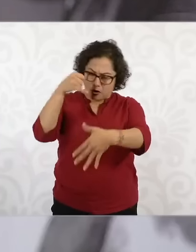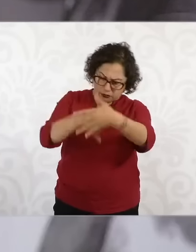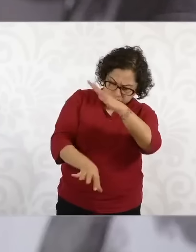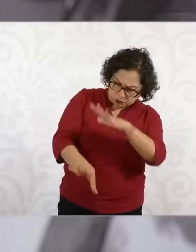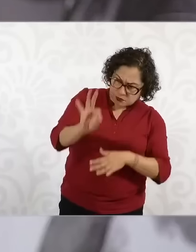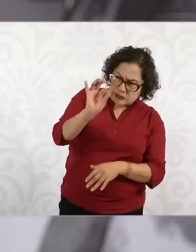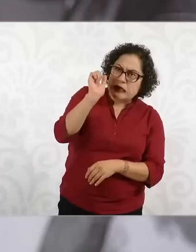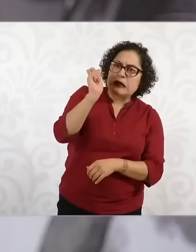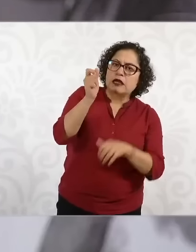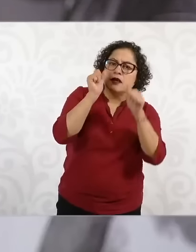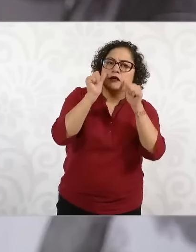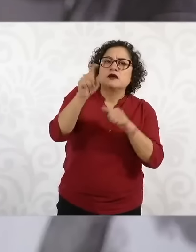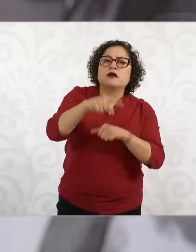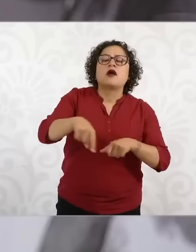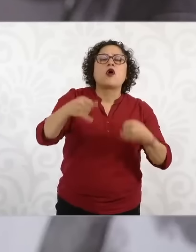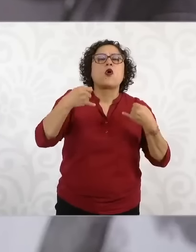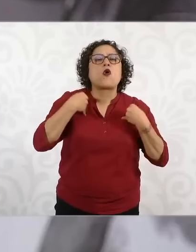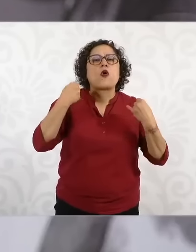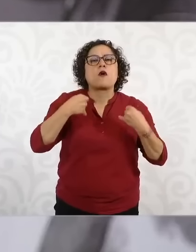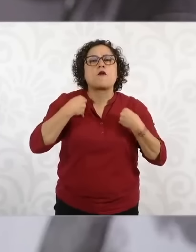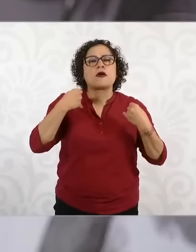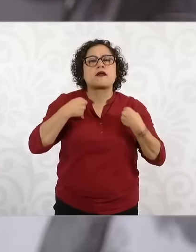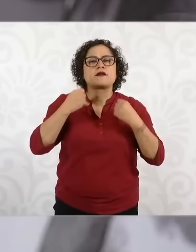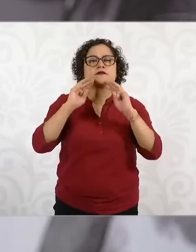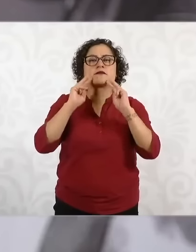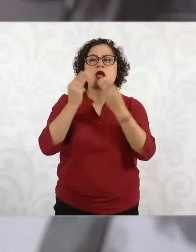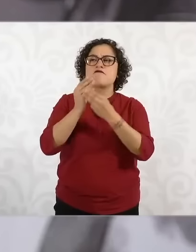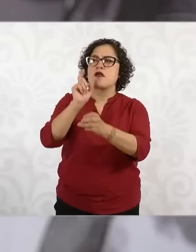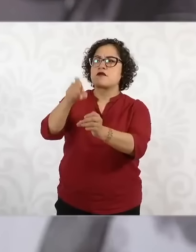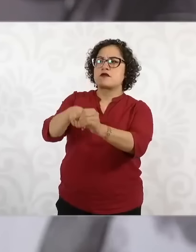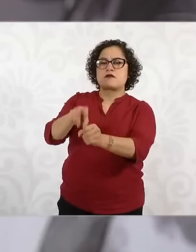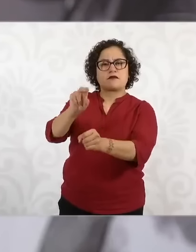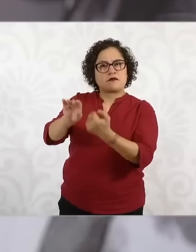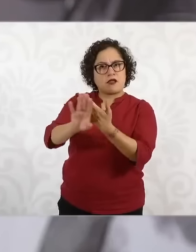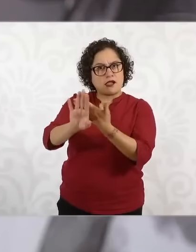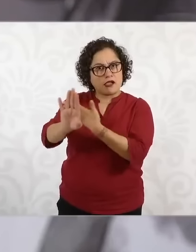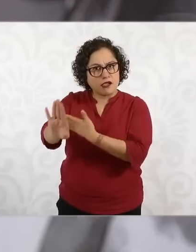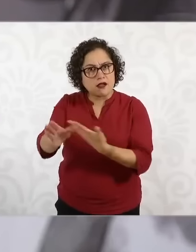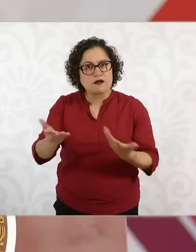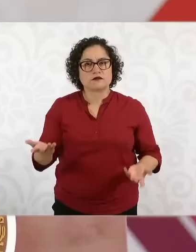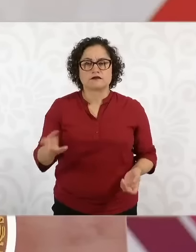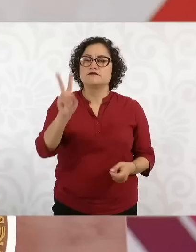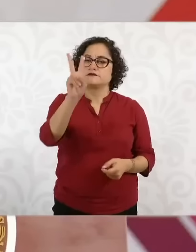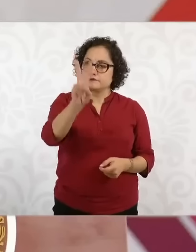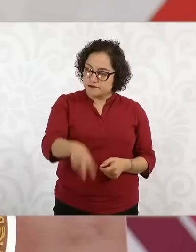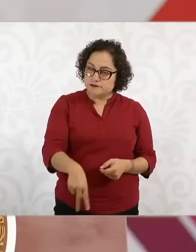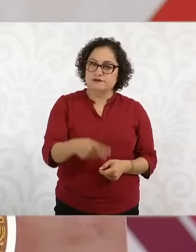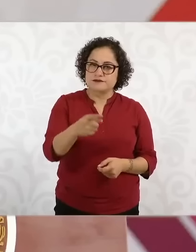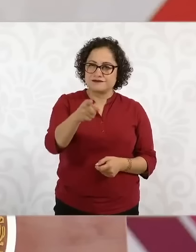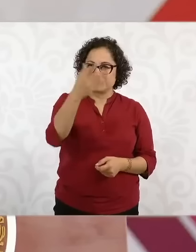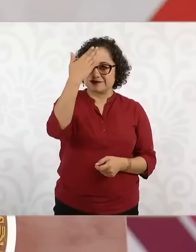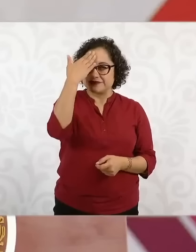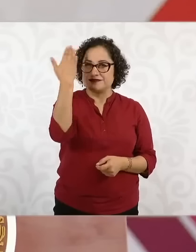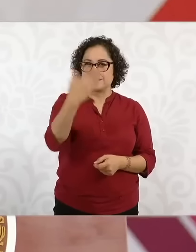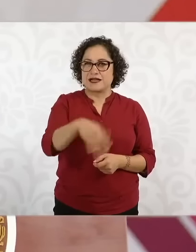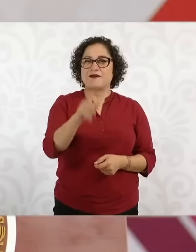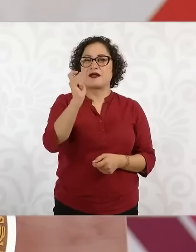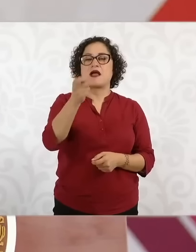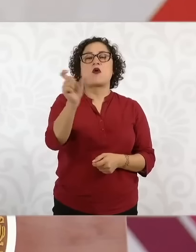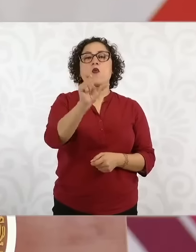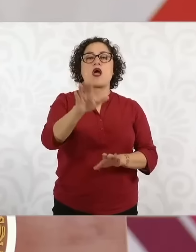un esta, fíjense, la tragedia de la guerra contra el narco y lo voy a decir eh todo